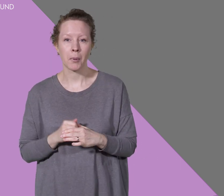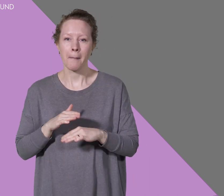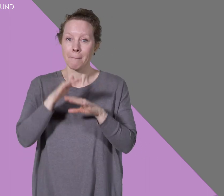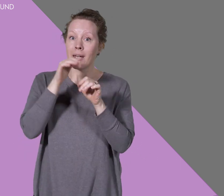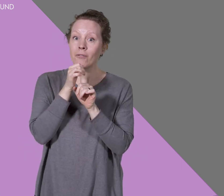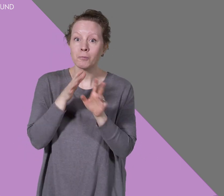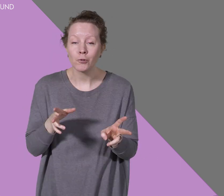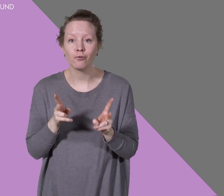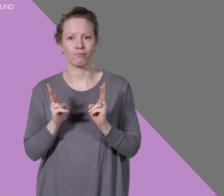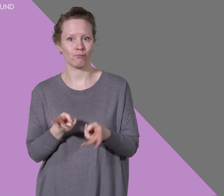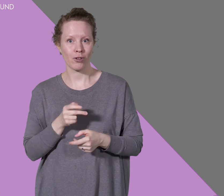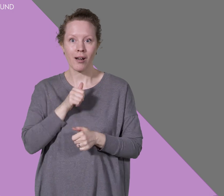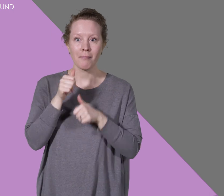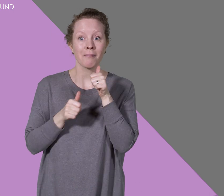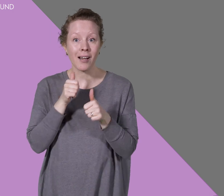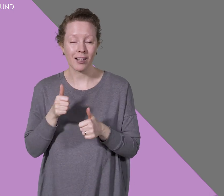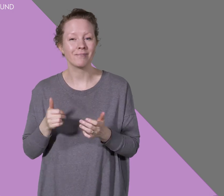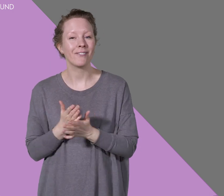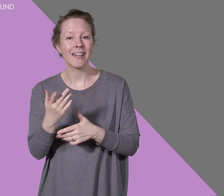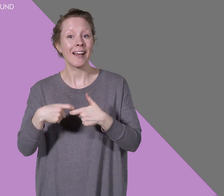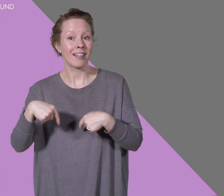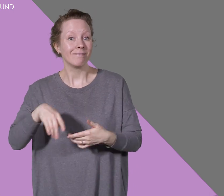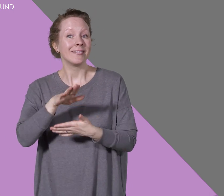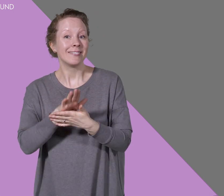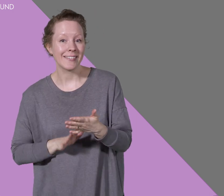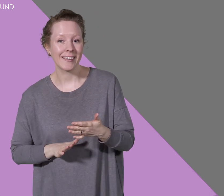Närmare information och anmälan vi länken intill.